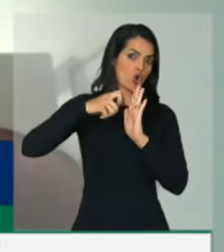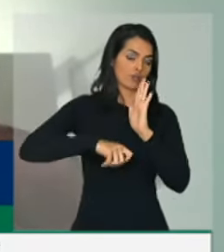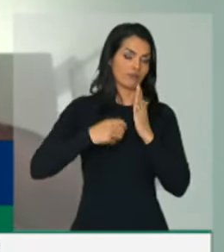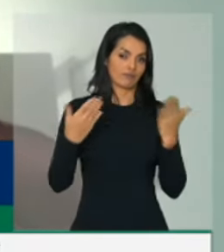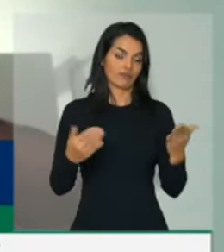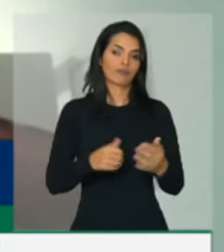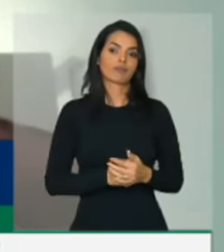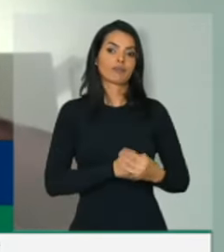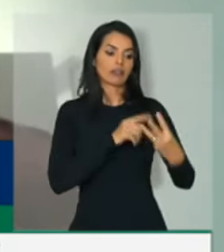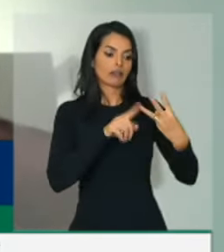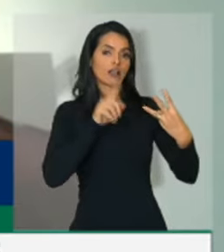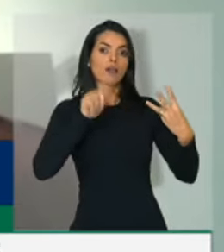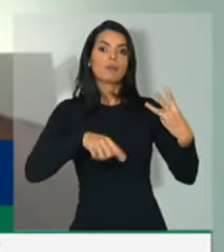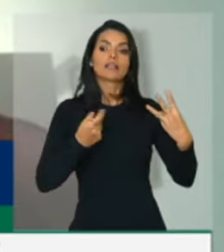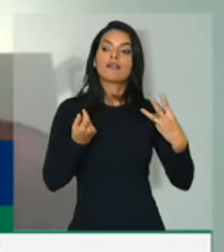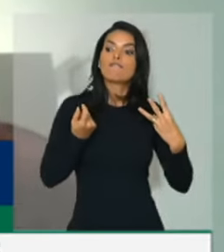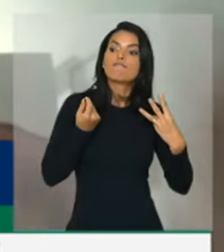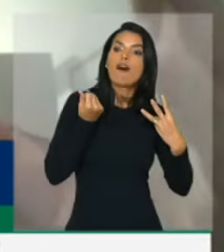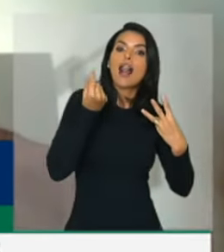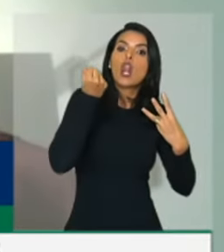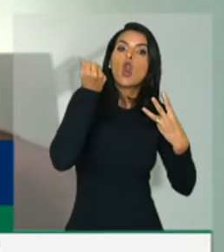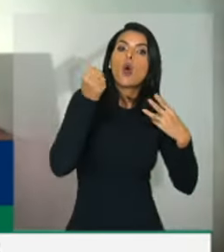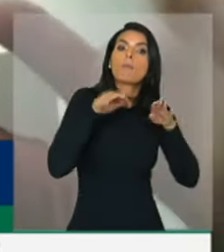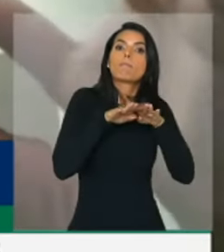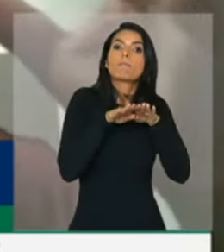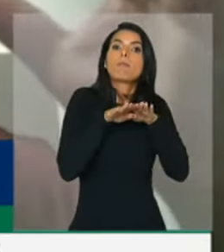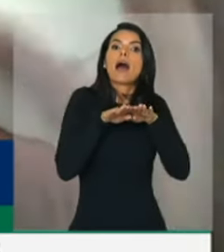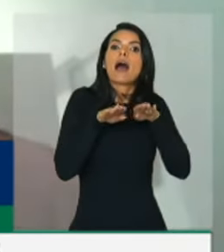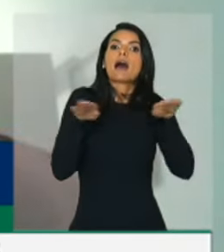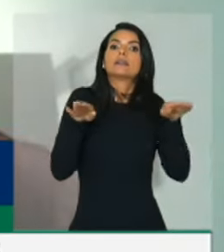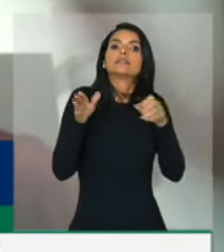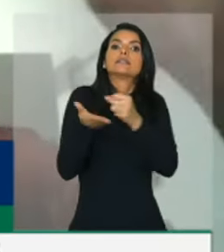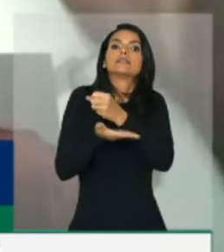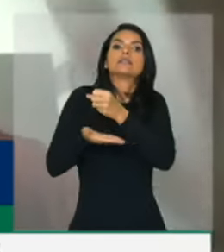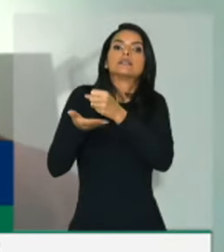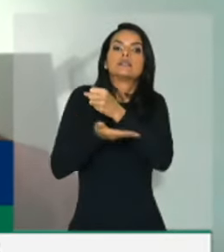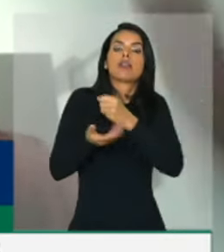ESTAMOS PROPONDO QUE O PARÂMETRO DE VALOR SEJA O VALOR PAGO HOJE PELO MINISTÉRIO DA SAÚDE. QUE É